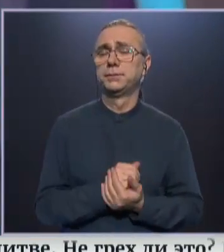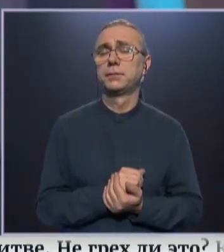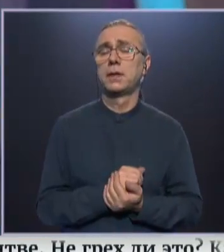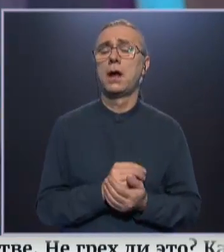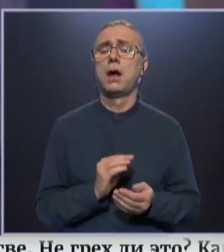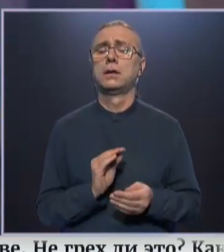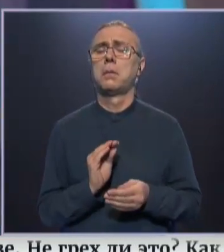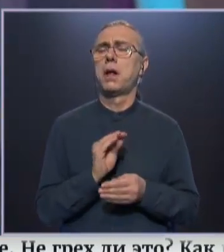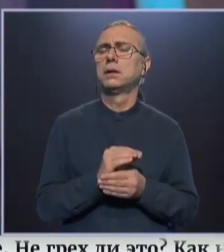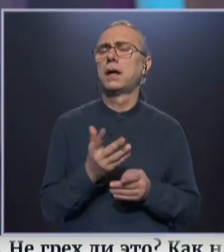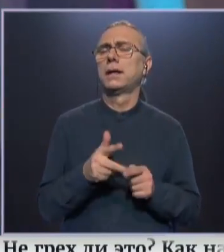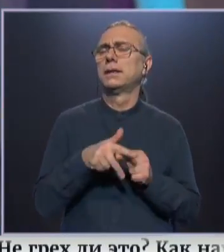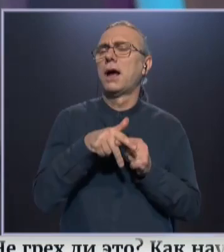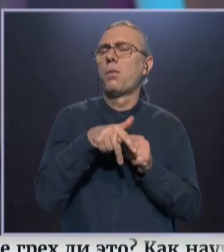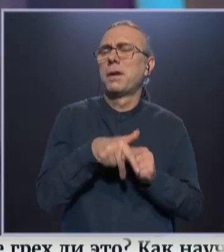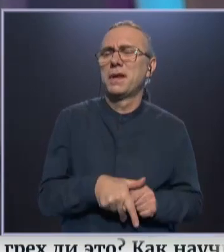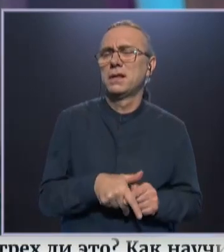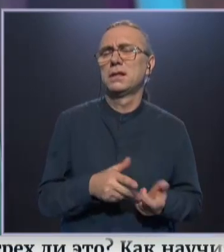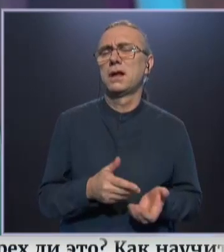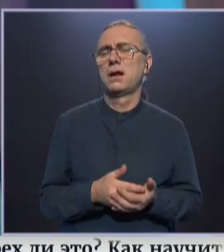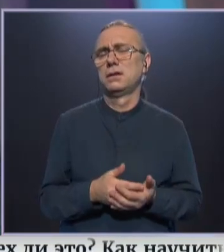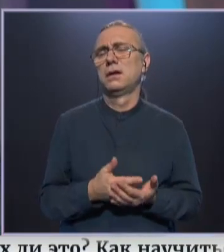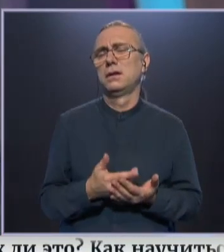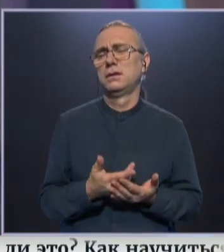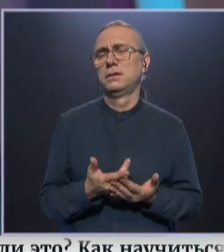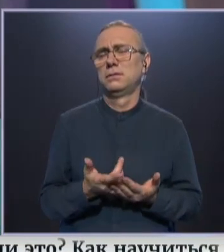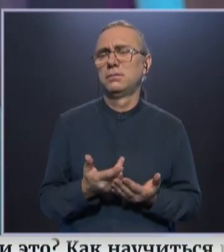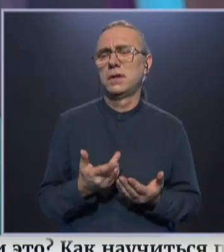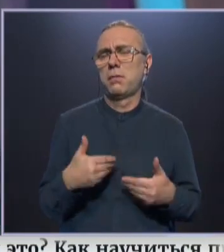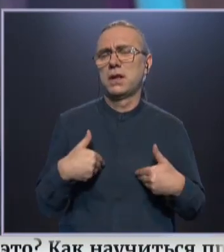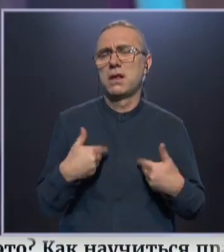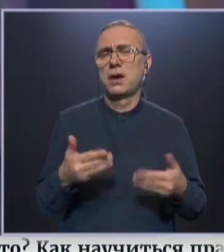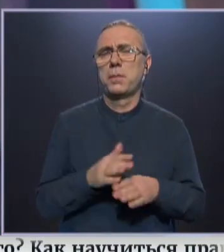я бы не порекомендовал то знаю что многие ставишь